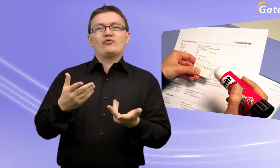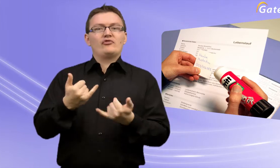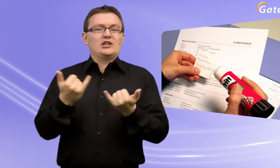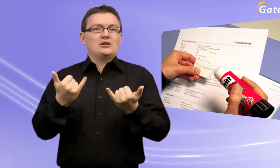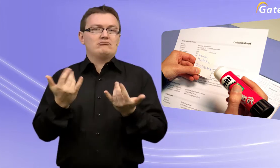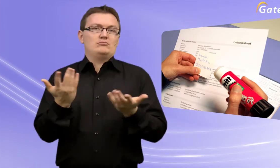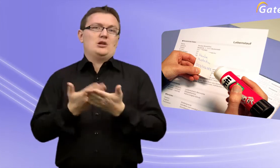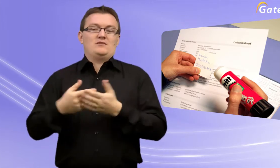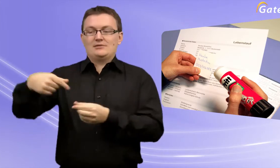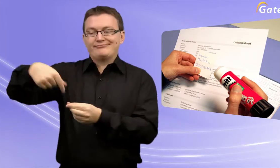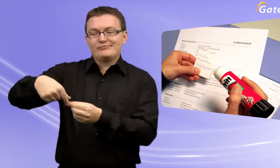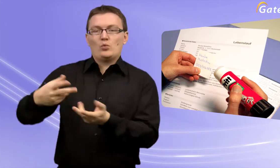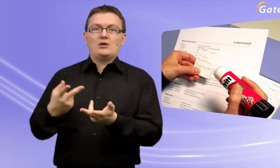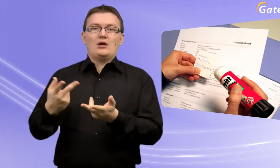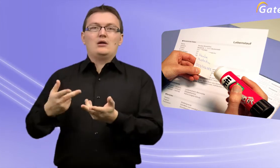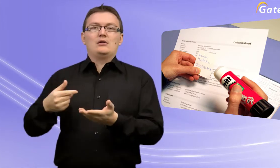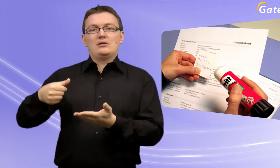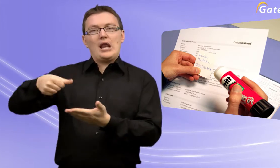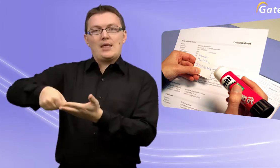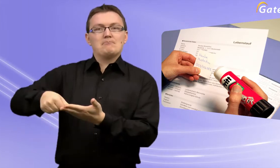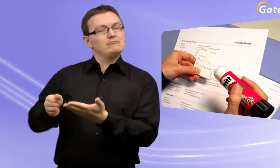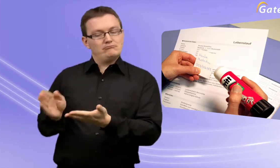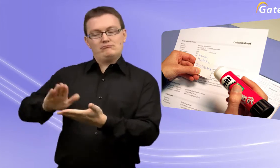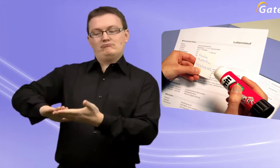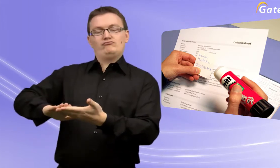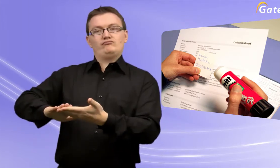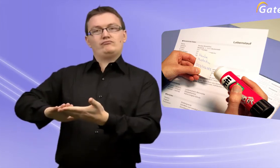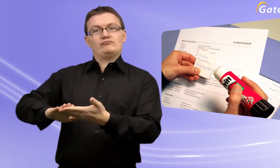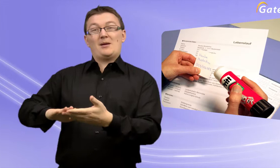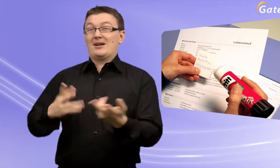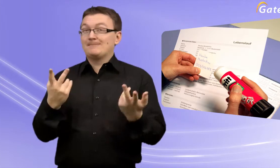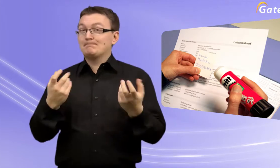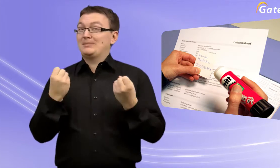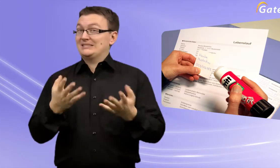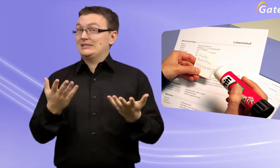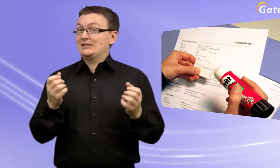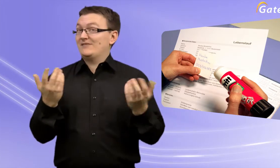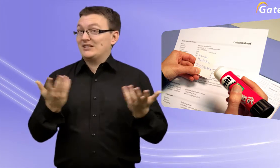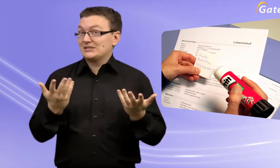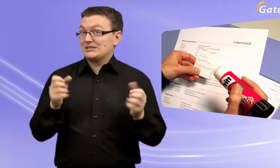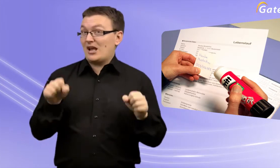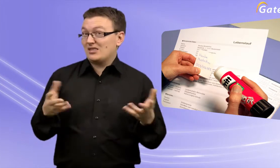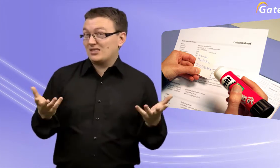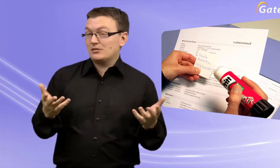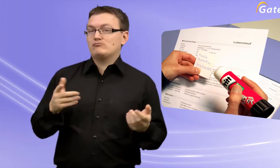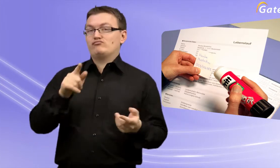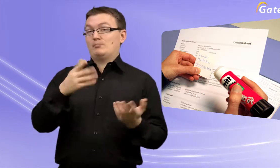können sie es z.B. einfach dazu legen oder hineinkleben. Aber bedenken Sie, dass folgendes passieren kann: